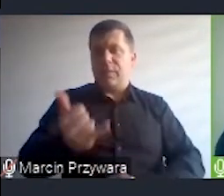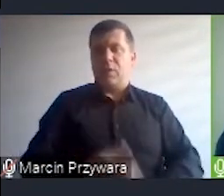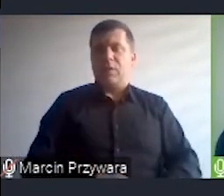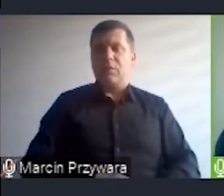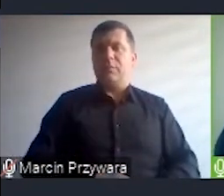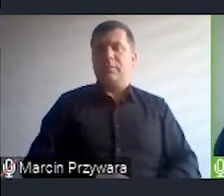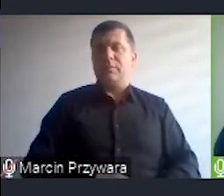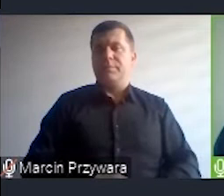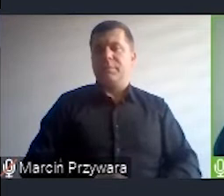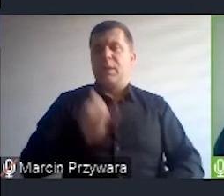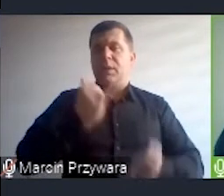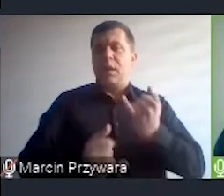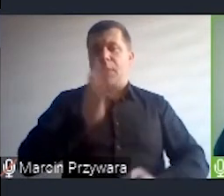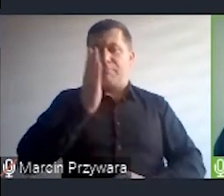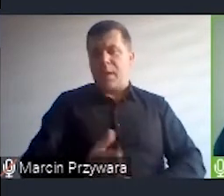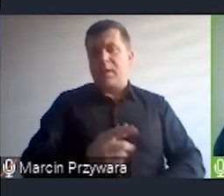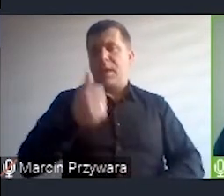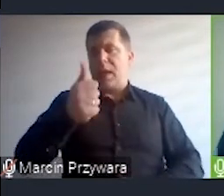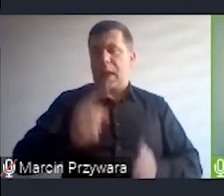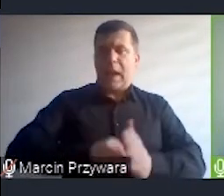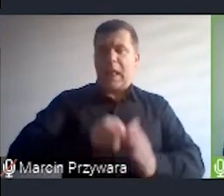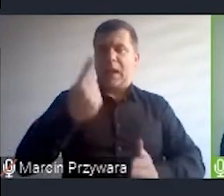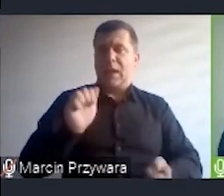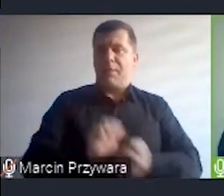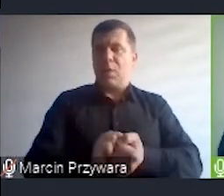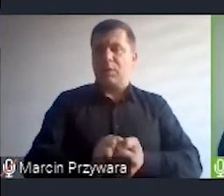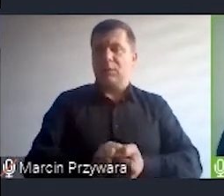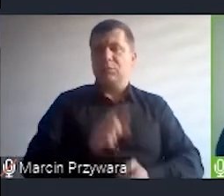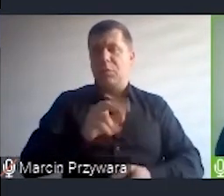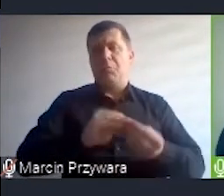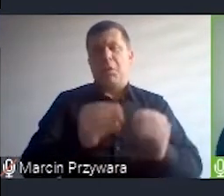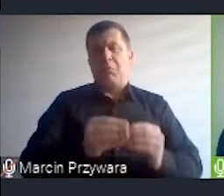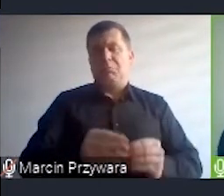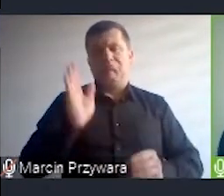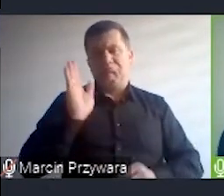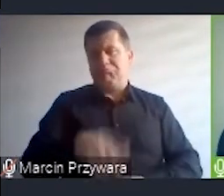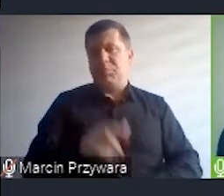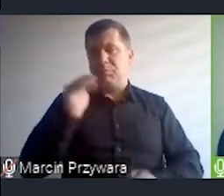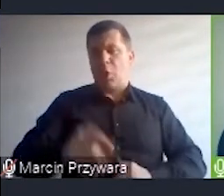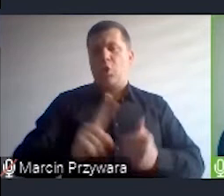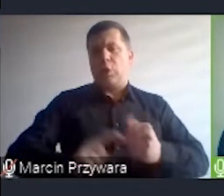Jeśli on będzie amortyzowany jednorazowo, to problem z głowy – możemy rozliczyć całość.